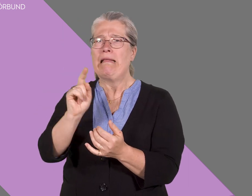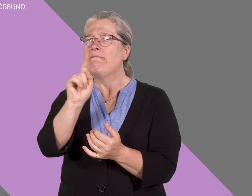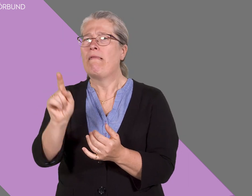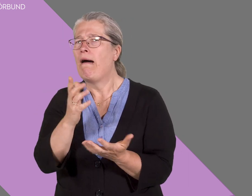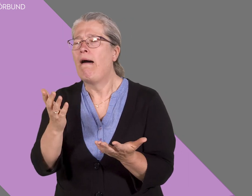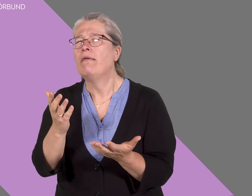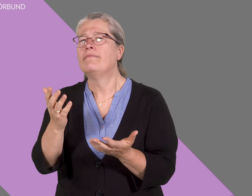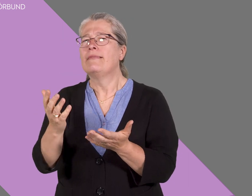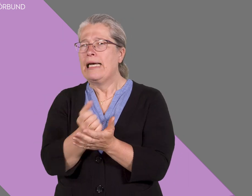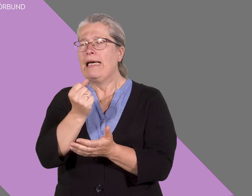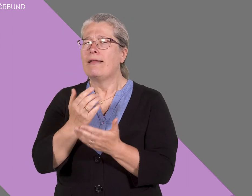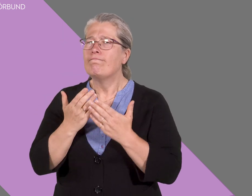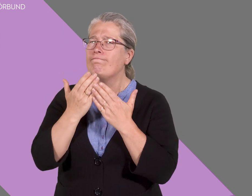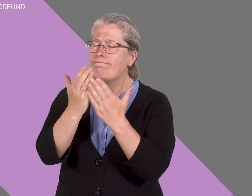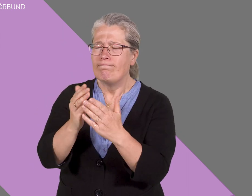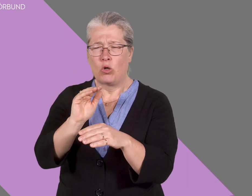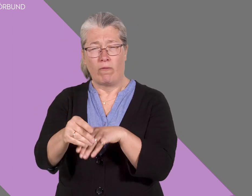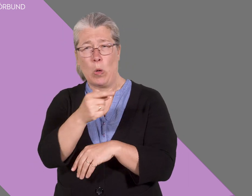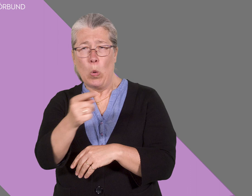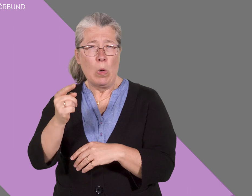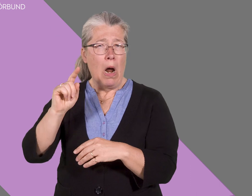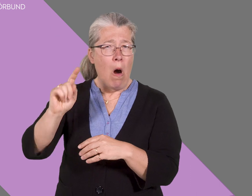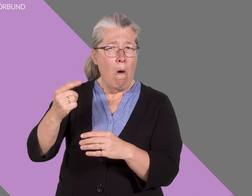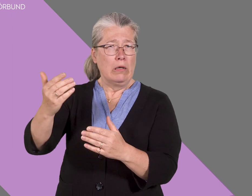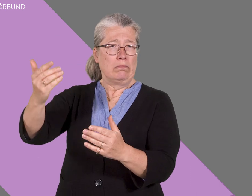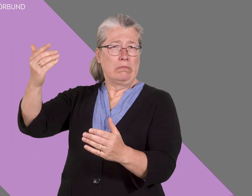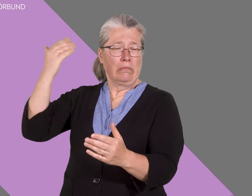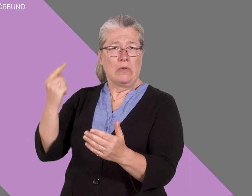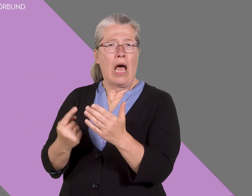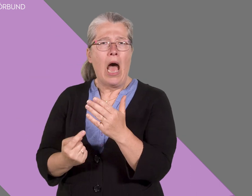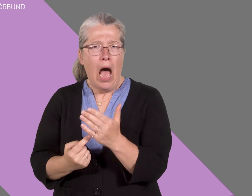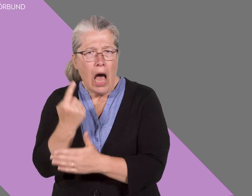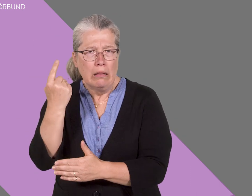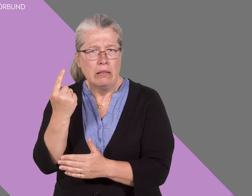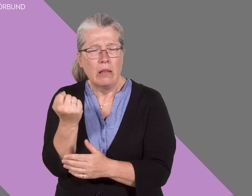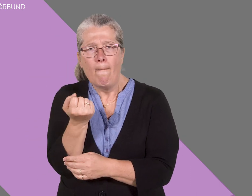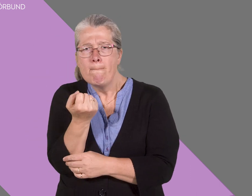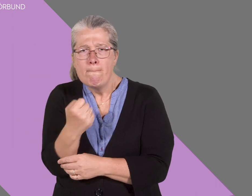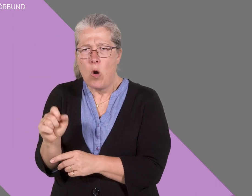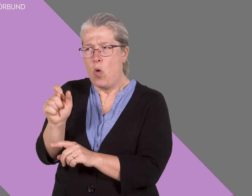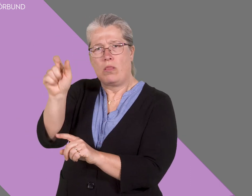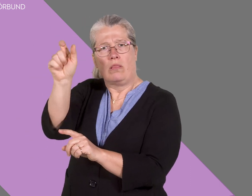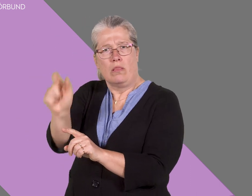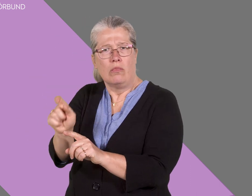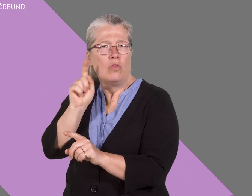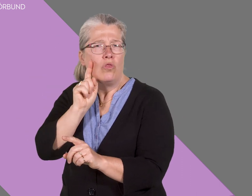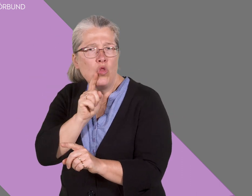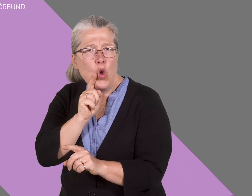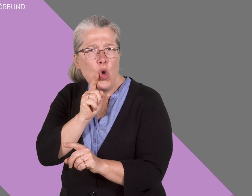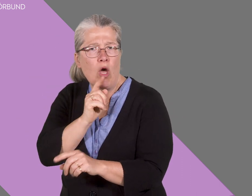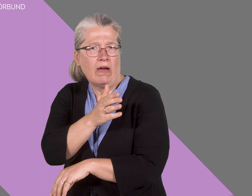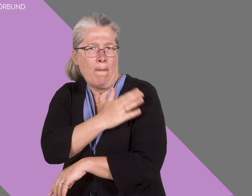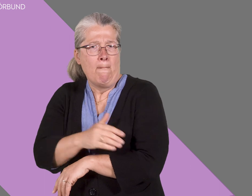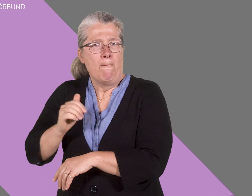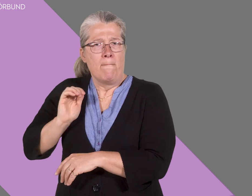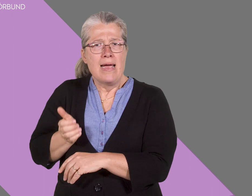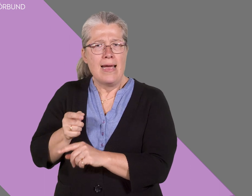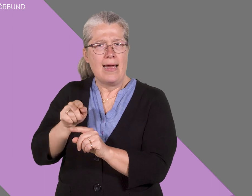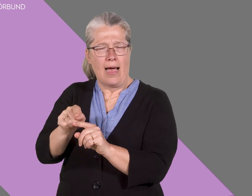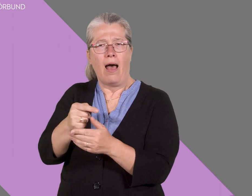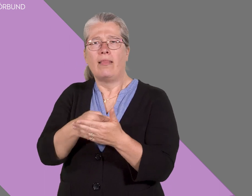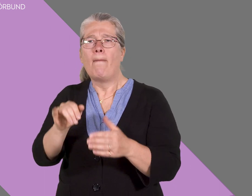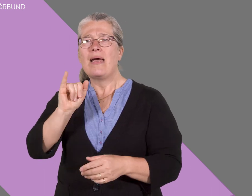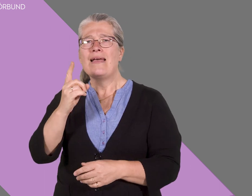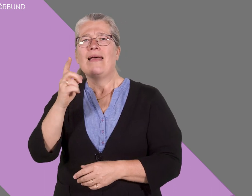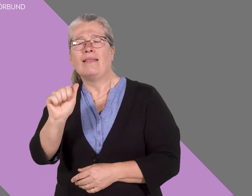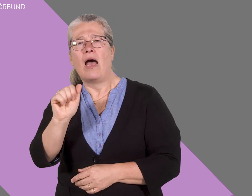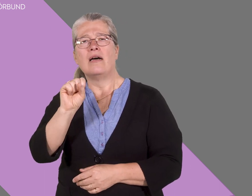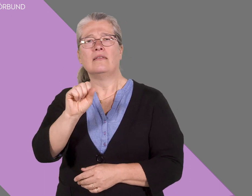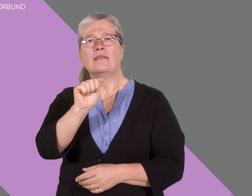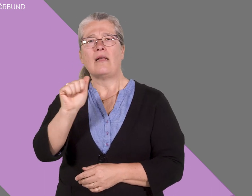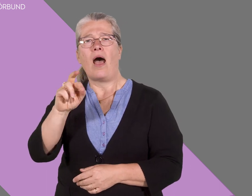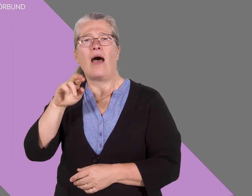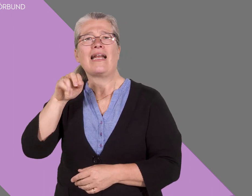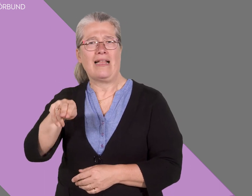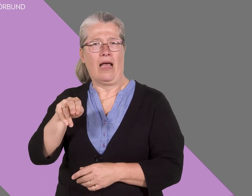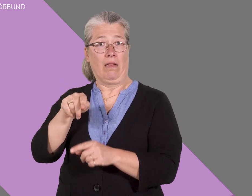en över hundra år gammal brottsnyhet om den döva pigan Ida Saarinen, -